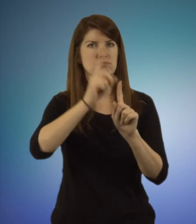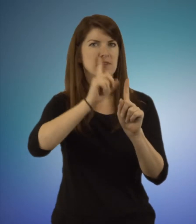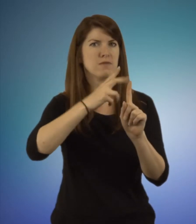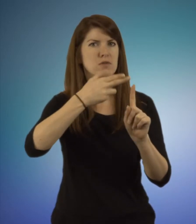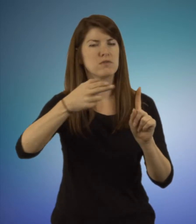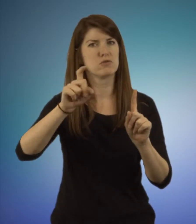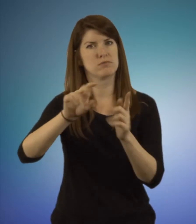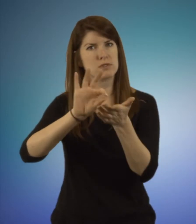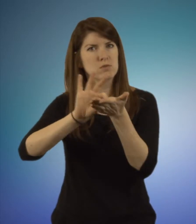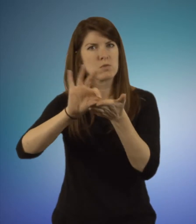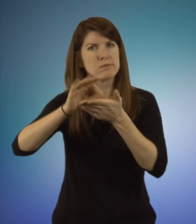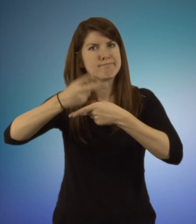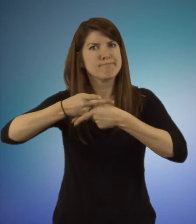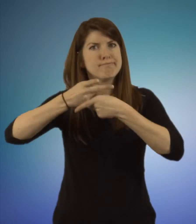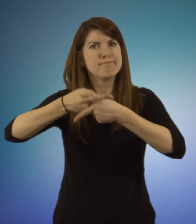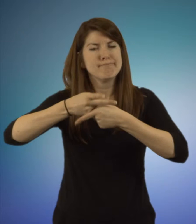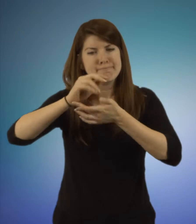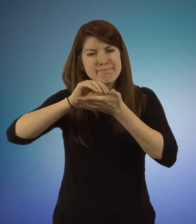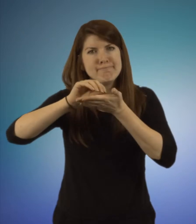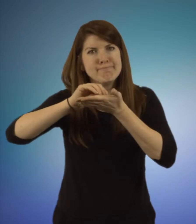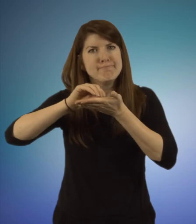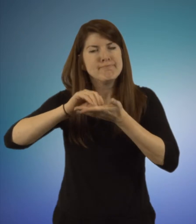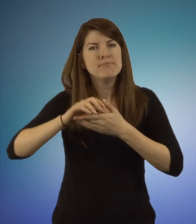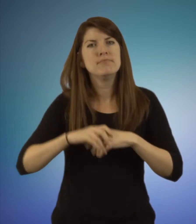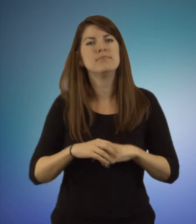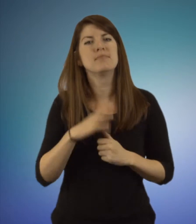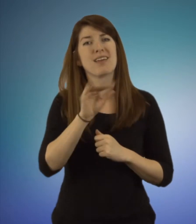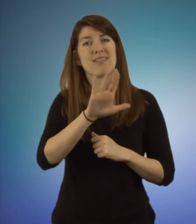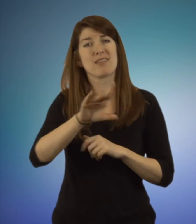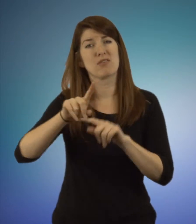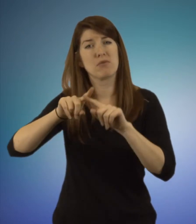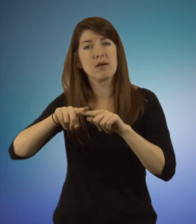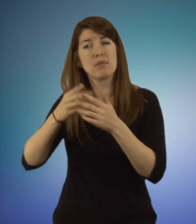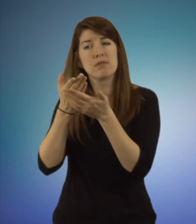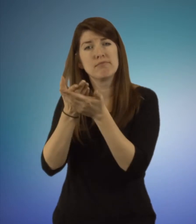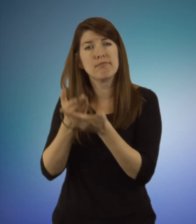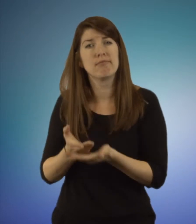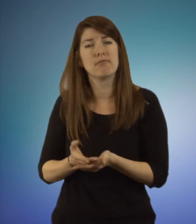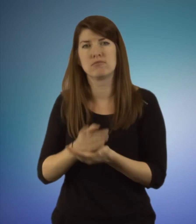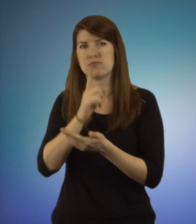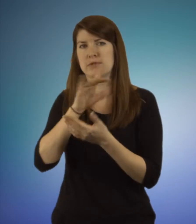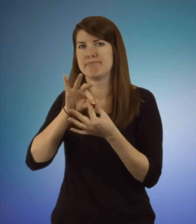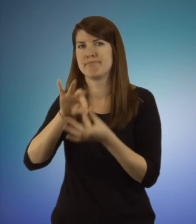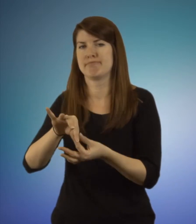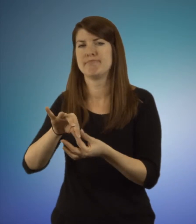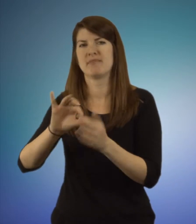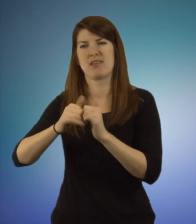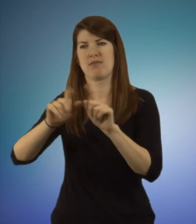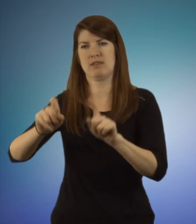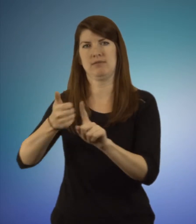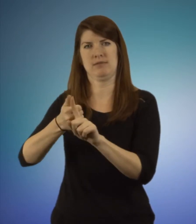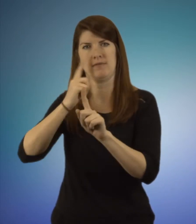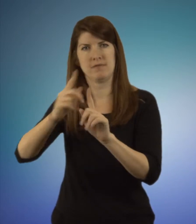ser puntuadas cuidadosamente y su fiabilidad y validez dependen de cómo se dio la prueba y cómo fue administrada.